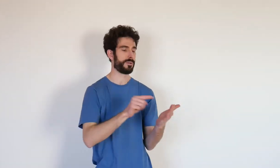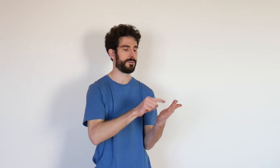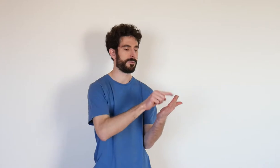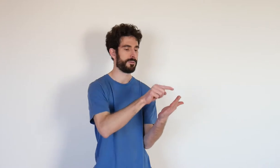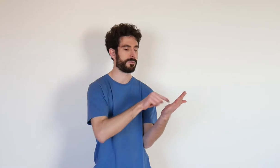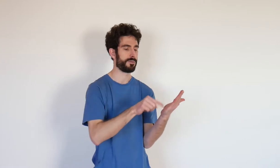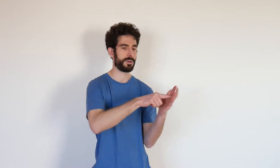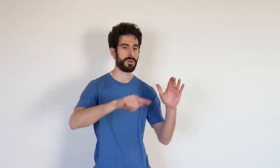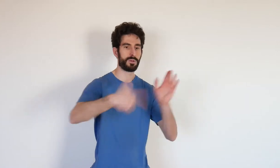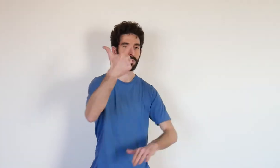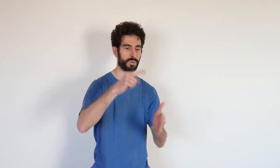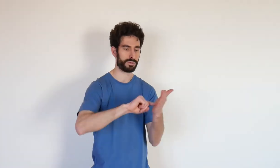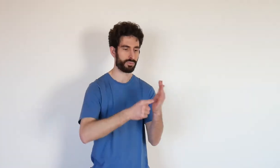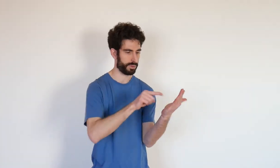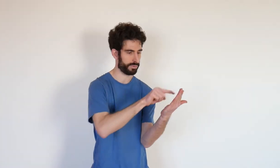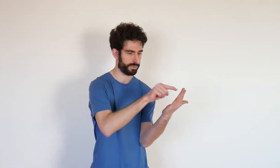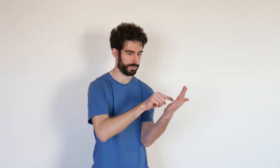Comment ? En se basant sur 12 points